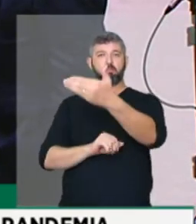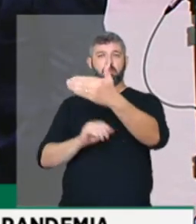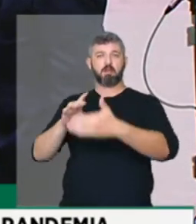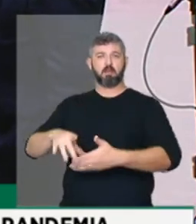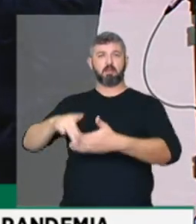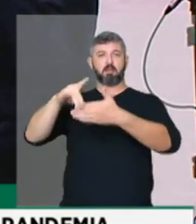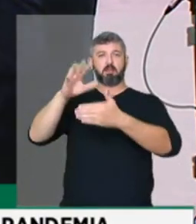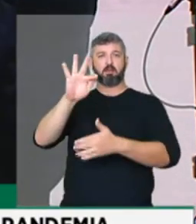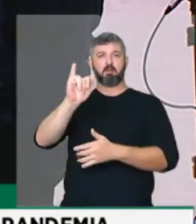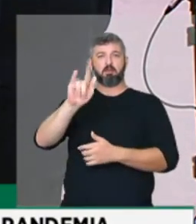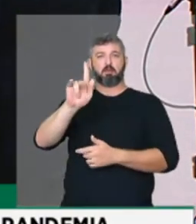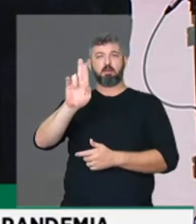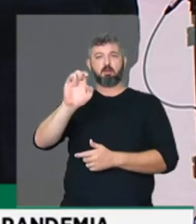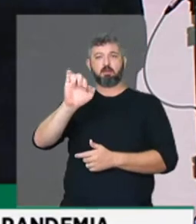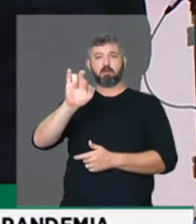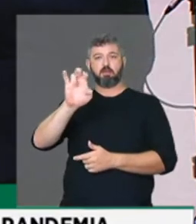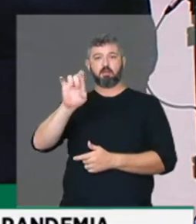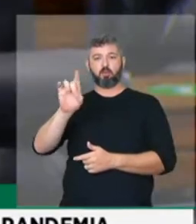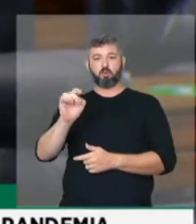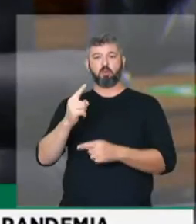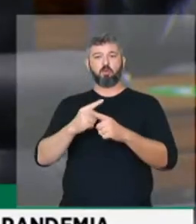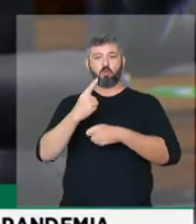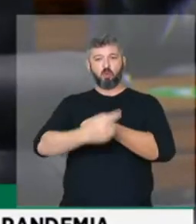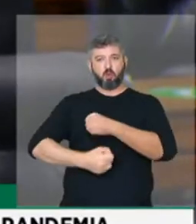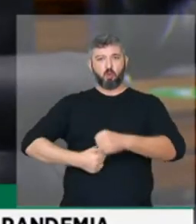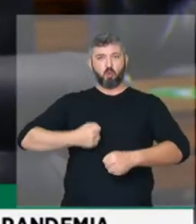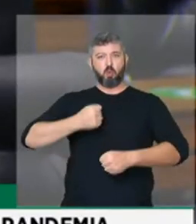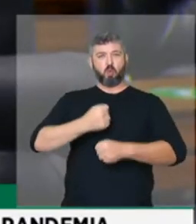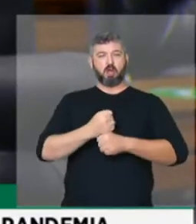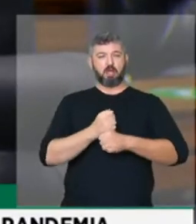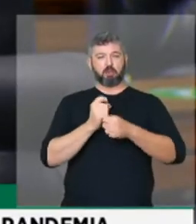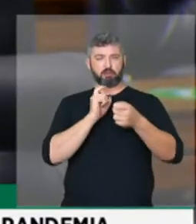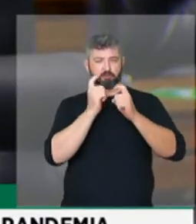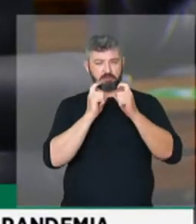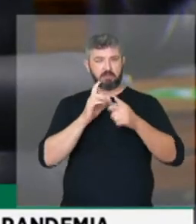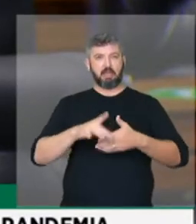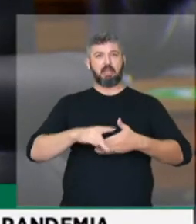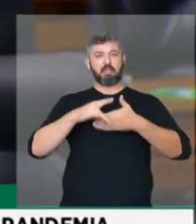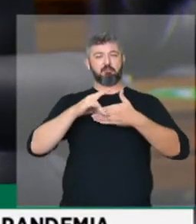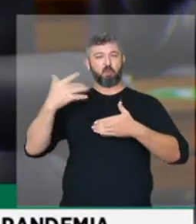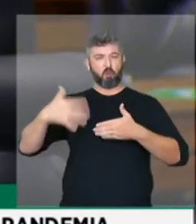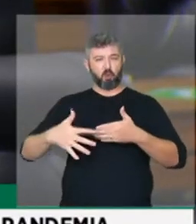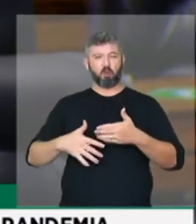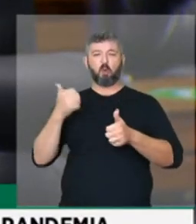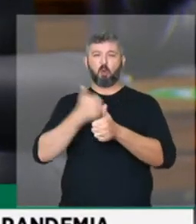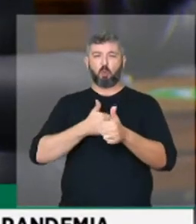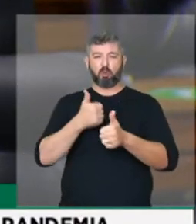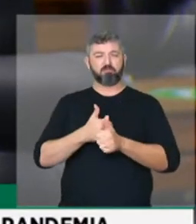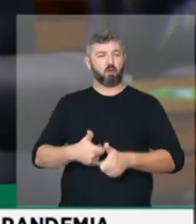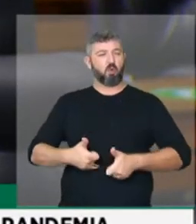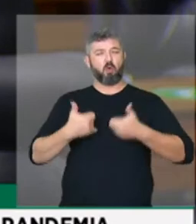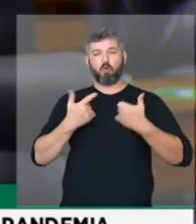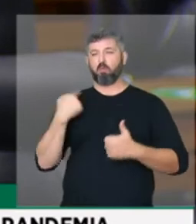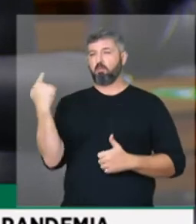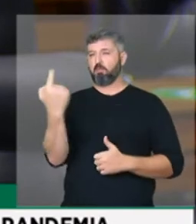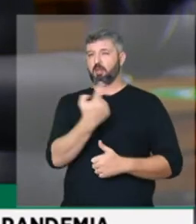CUMPRIMENTAR O LÍDER ANDRÉ FIGUEIREDO PELO ANO DE COMBATIVA GESTÃO DE LIDERANÇ A, DIZER QUE FOI UMA HONRA PARA TODOS NÓS DA OPOSIÇÃO